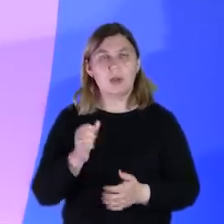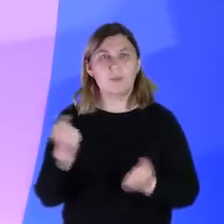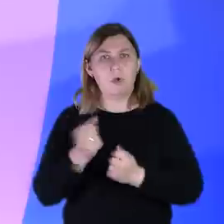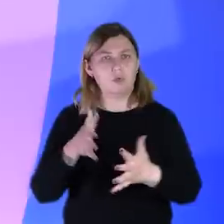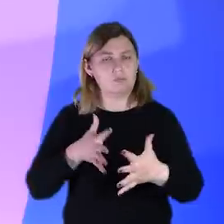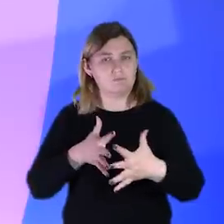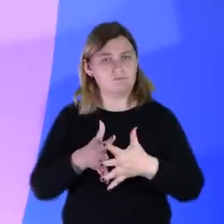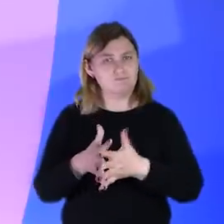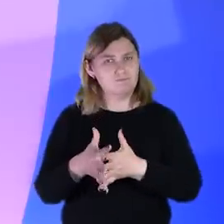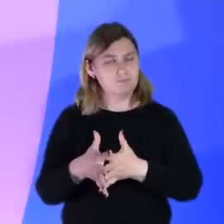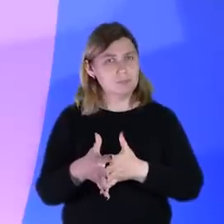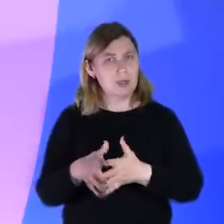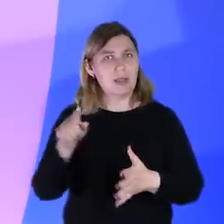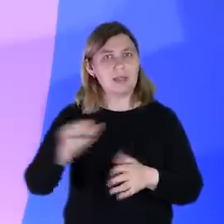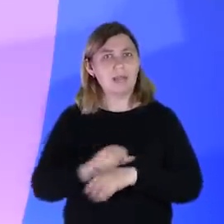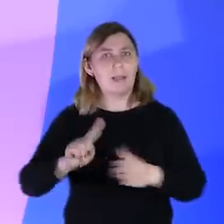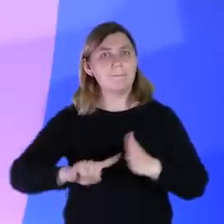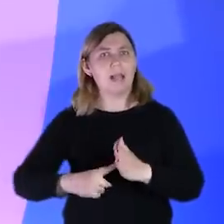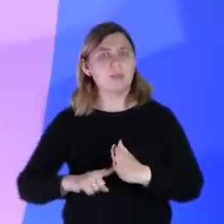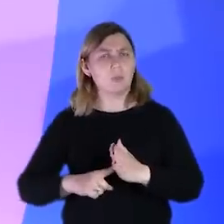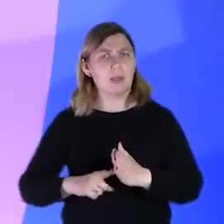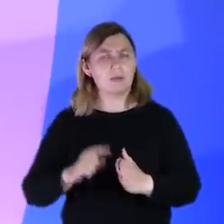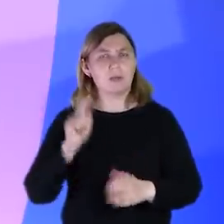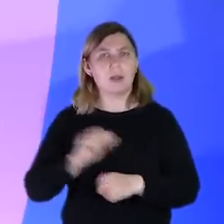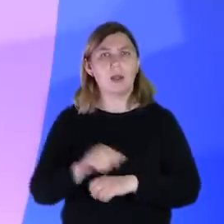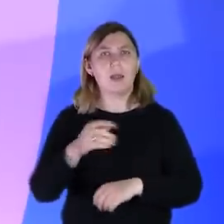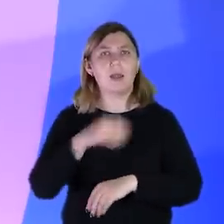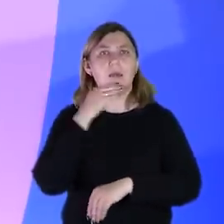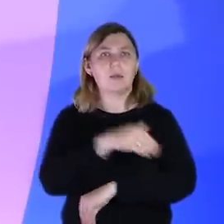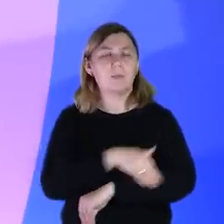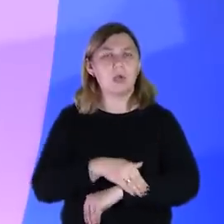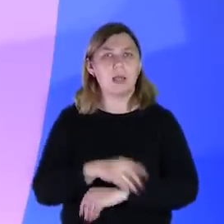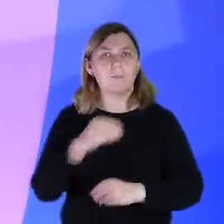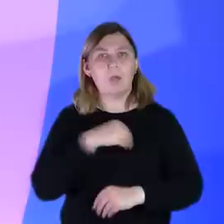bo przykładowo są np. meldunki wywiadowcze z pogranicza polsko-litewskiego, gdzie agent